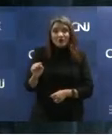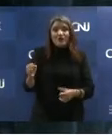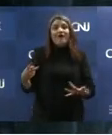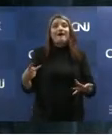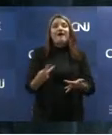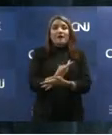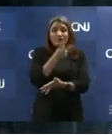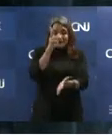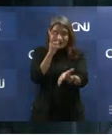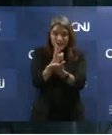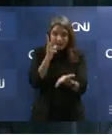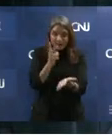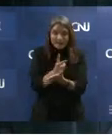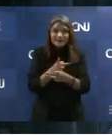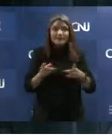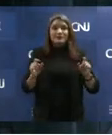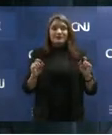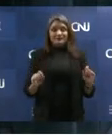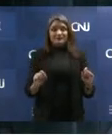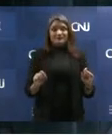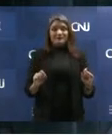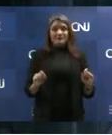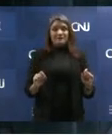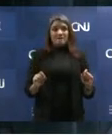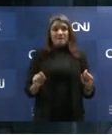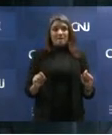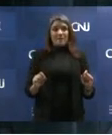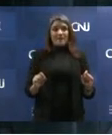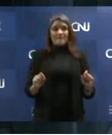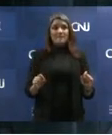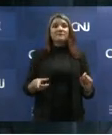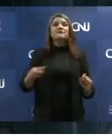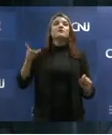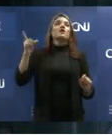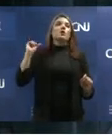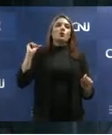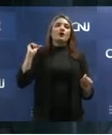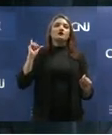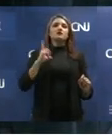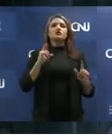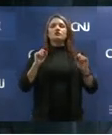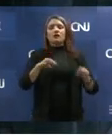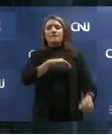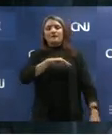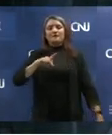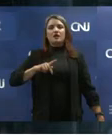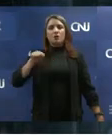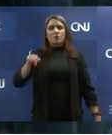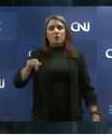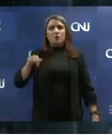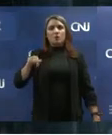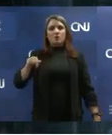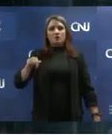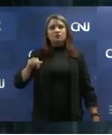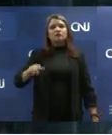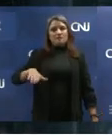e naquela época havia um desequilíbrio a favor do Ministério Público. Havia uma vaga a mais do Ministério Público.